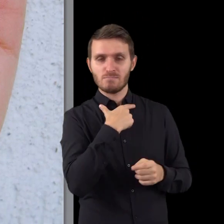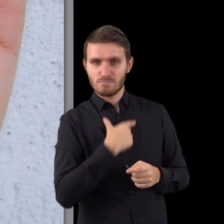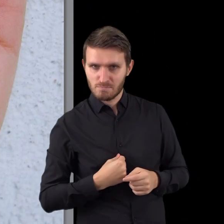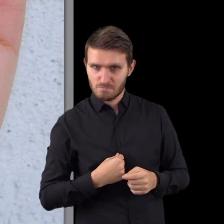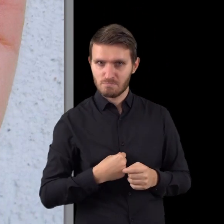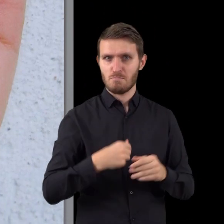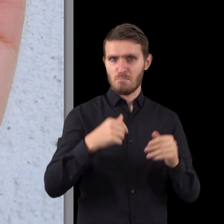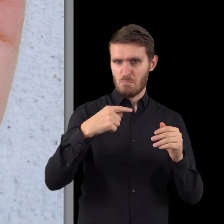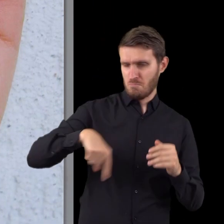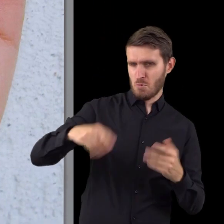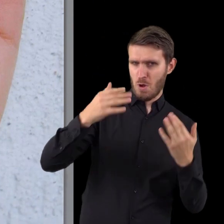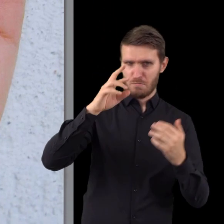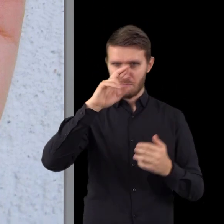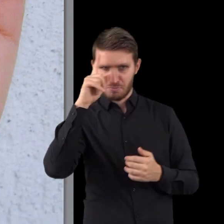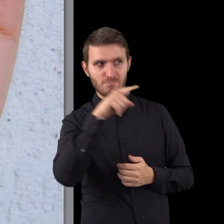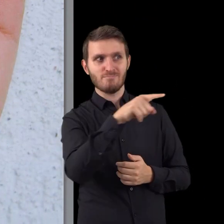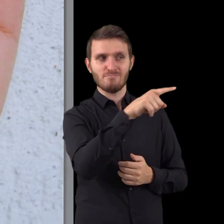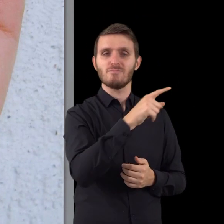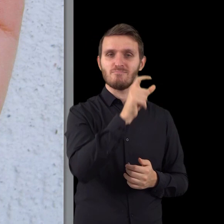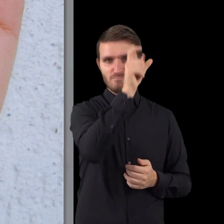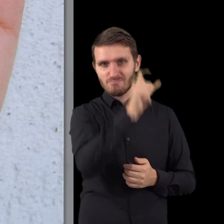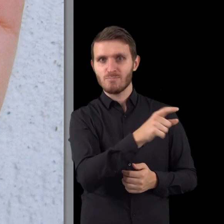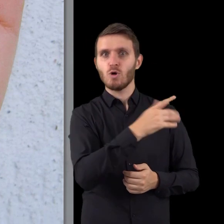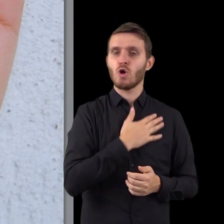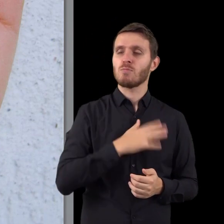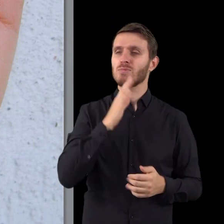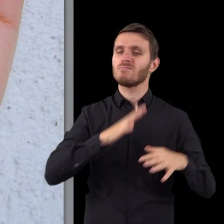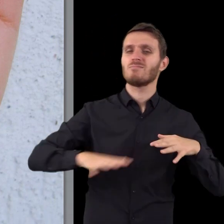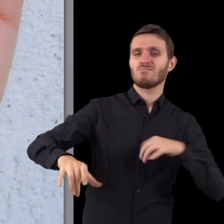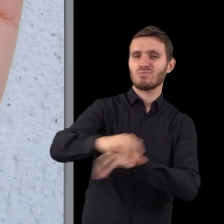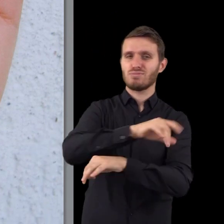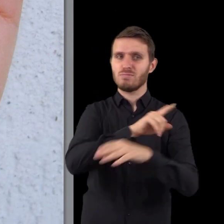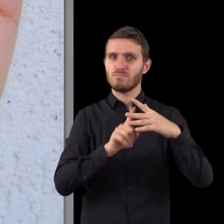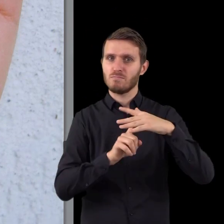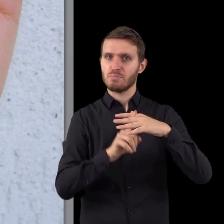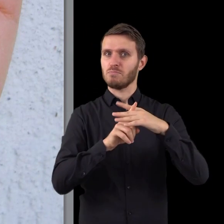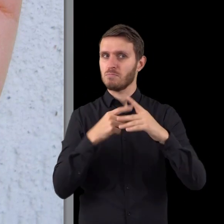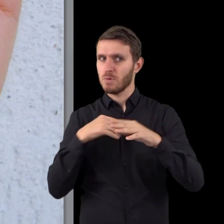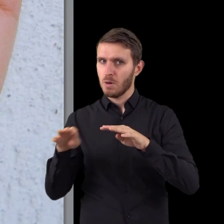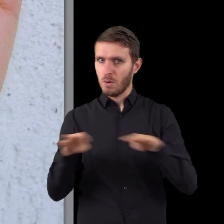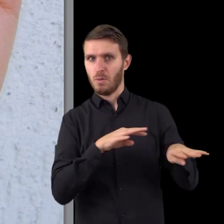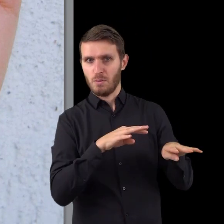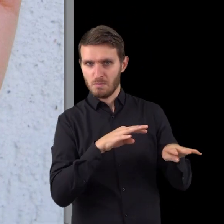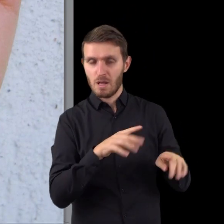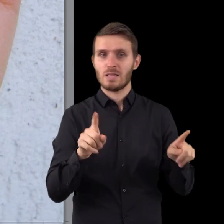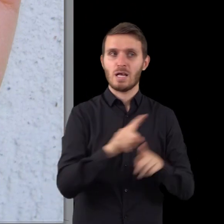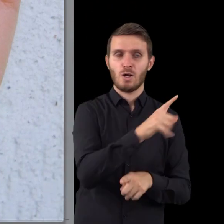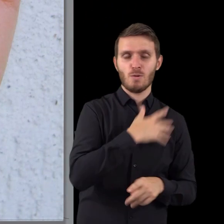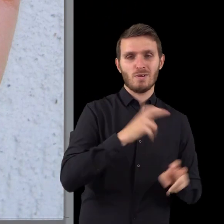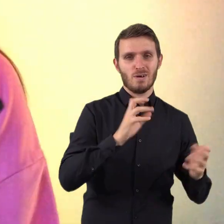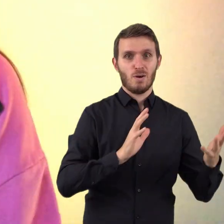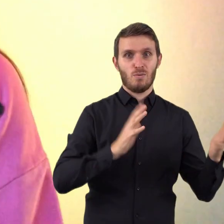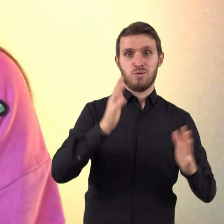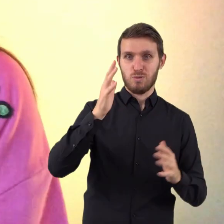Łatwo się domyślić, że jest to osoba, która lubi wyróżniać się z tłumu i lubi też błyszczeć z czym też osobiście sympatyzuję.